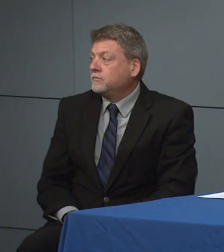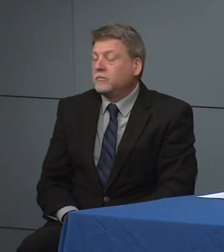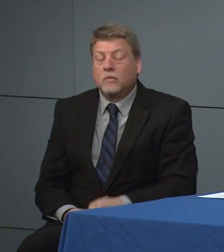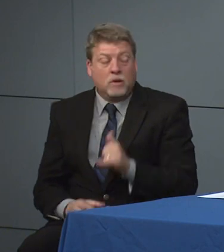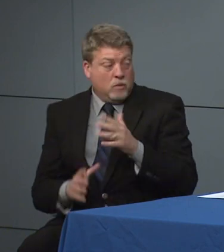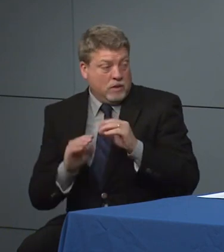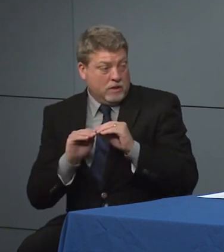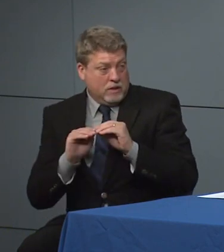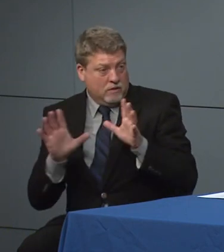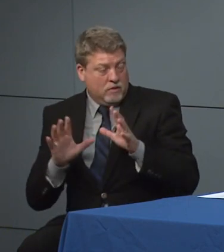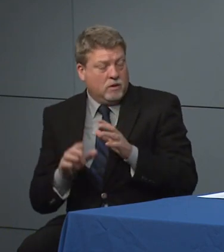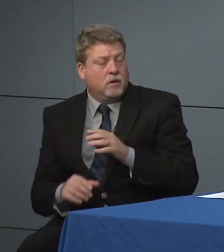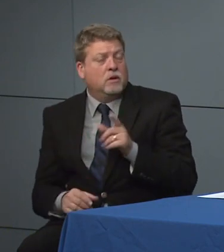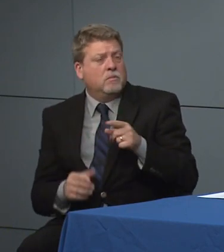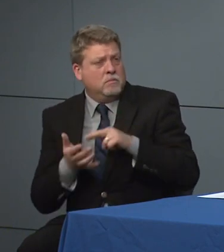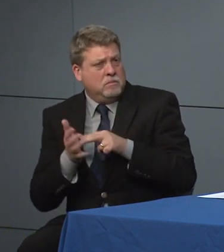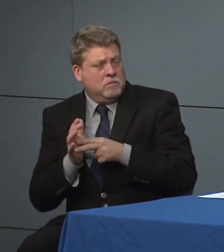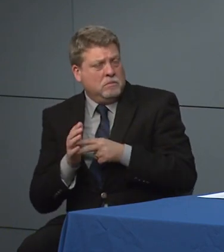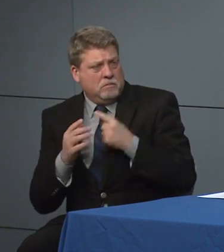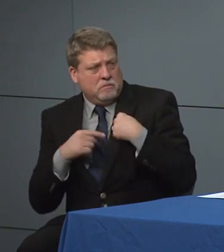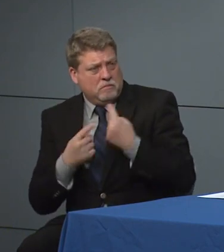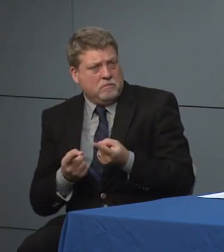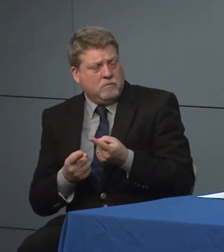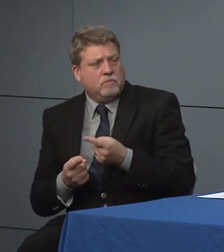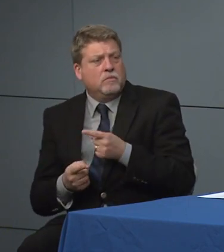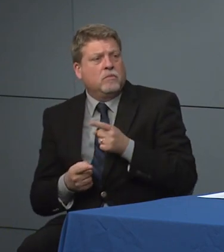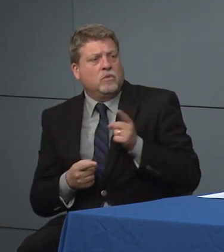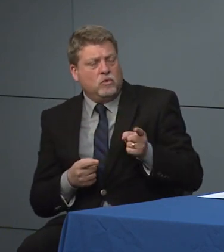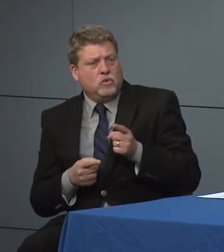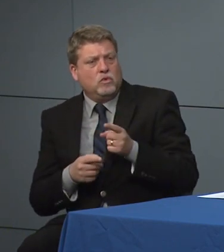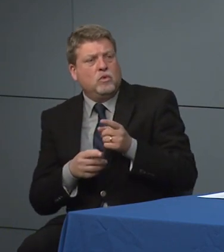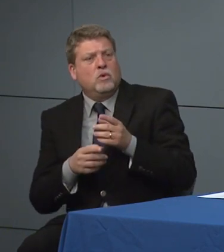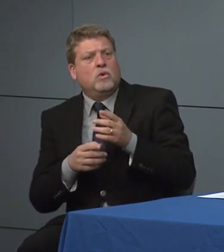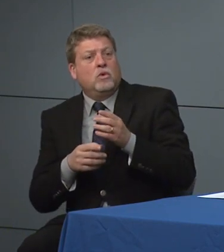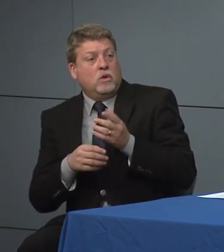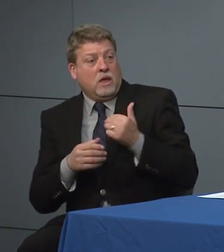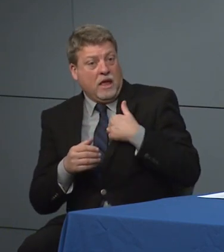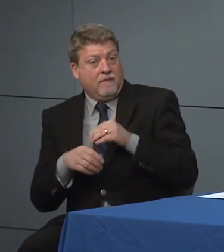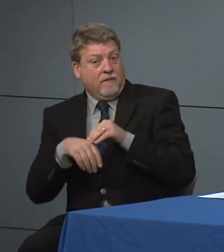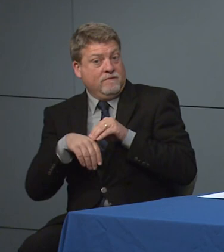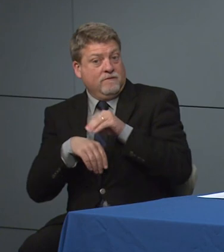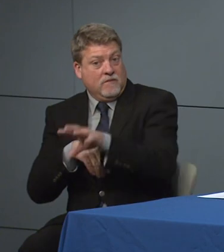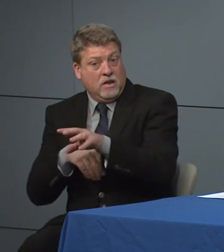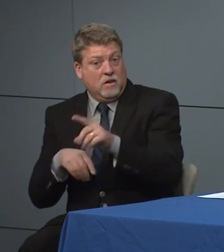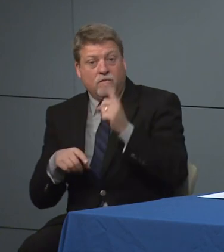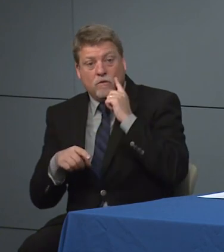Un punto declaración y para que le declaró todo esto hasta estas alturas tiene recomendaciones para bares y